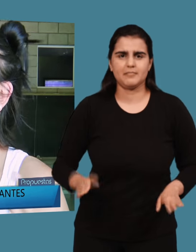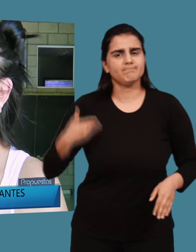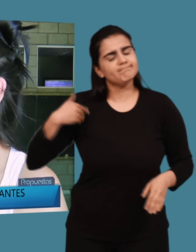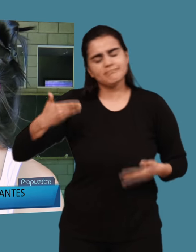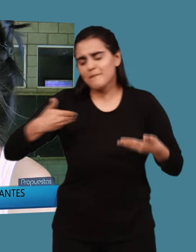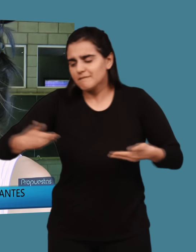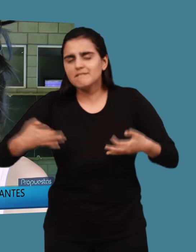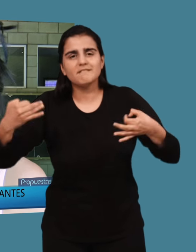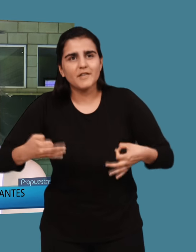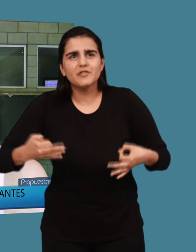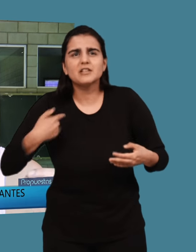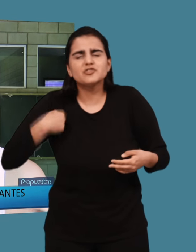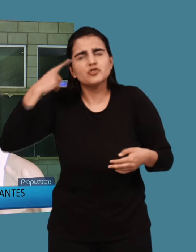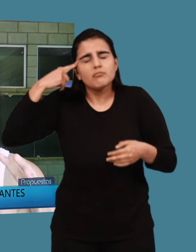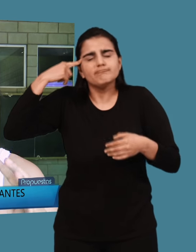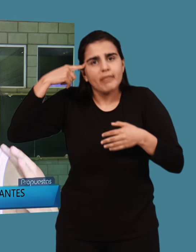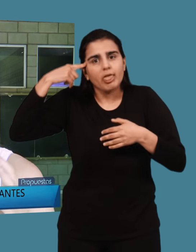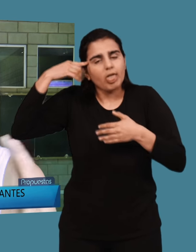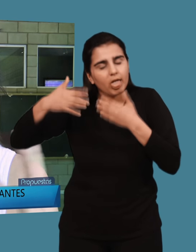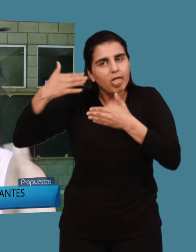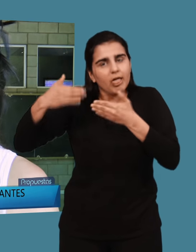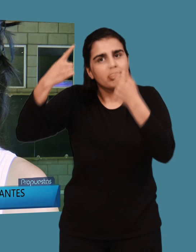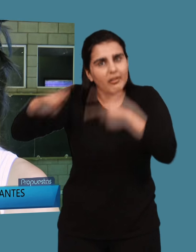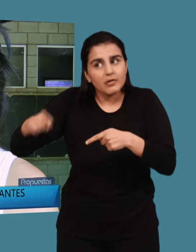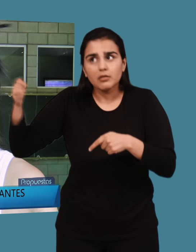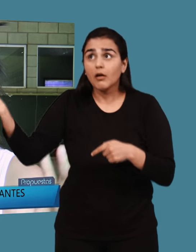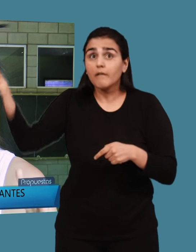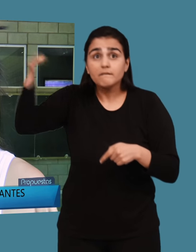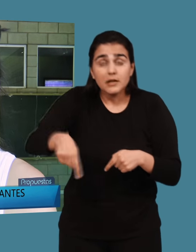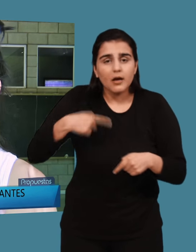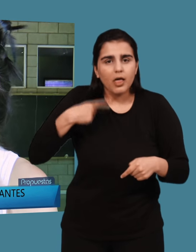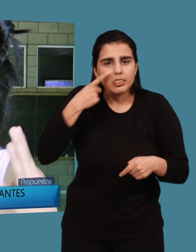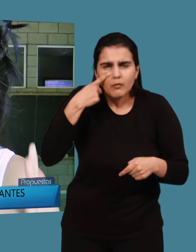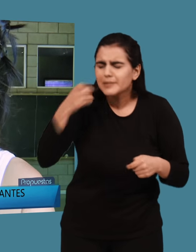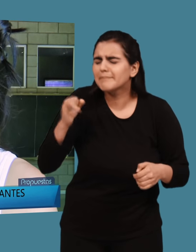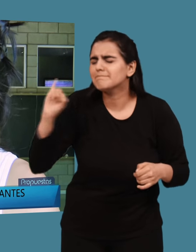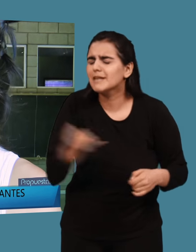Me atendieron muy bien, En mi cabeza era otra cosa, cuando llegué para acá vi otra cosa, mucho mejor.